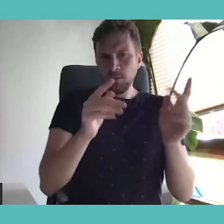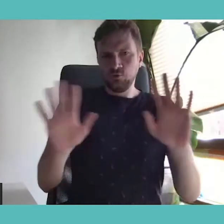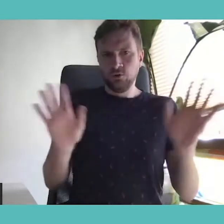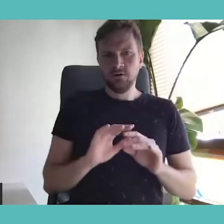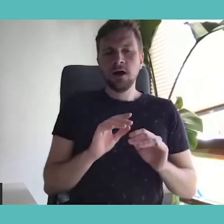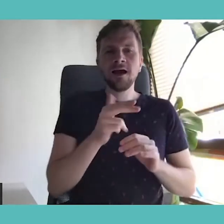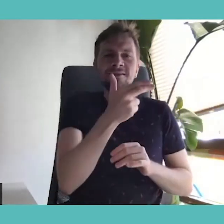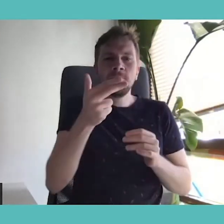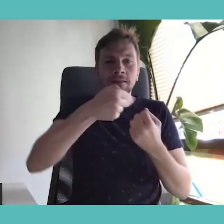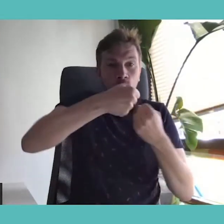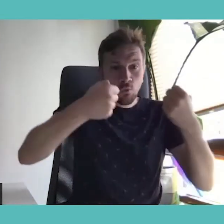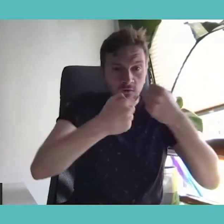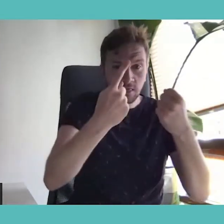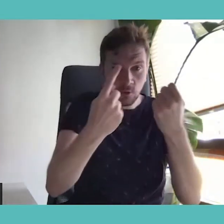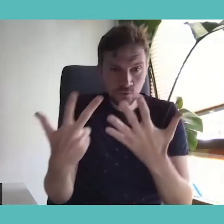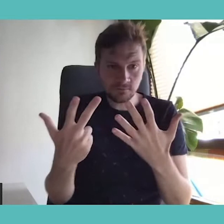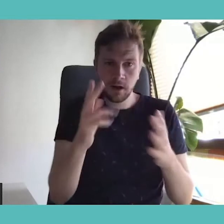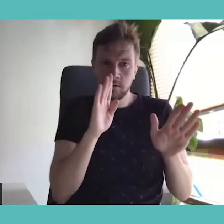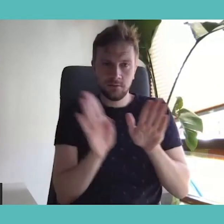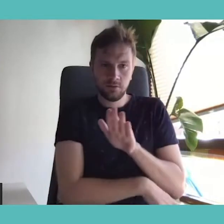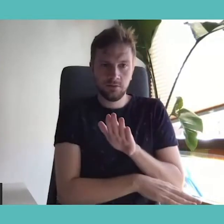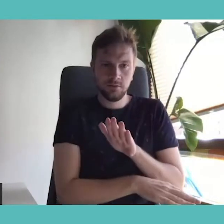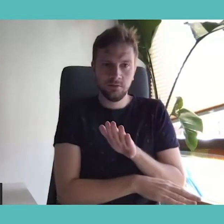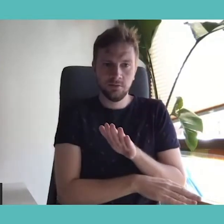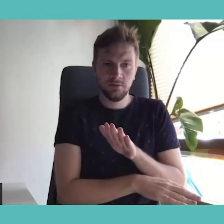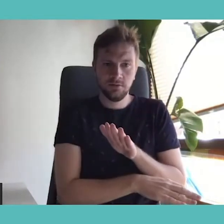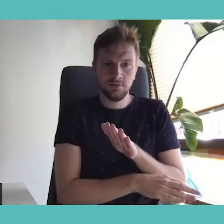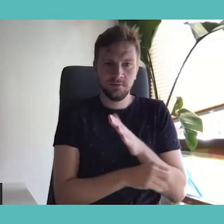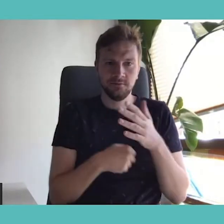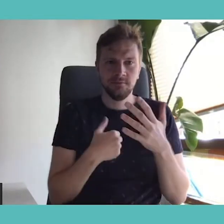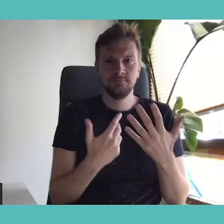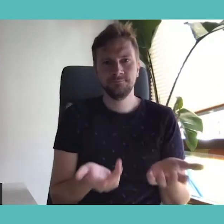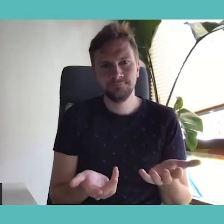Na debacie będzie tłumaczenie, ale już na temat powiększenia okna z tłumaczem do 1/8 ekranu nie odpowiedzieli.